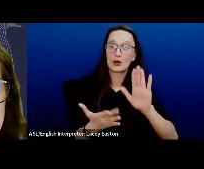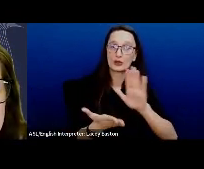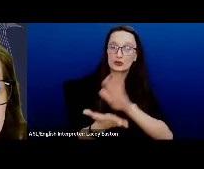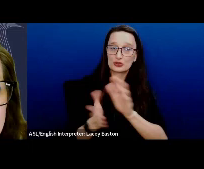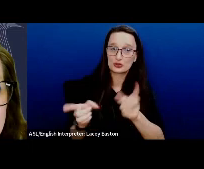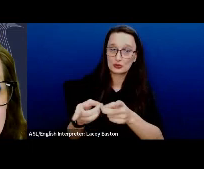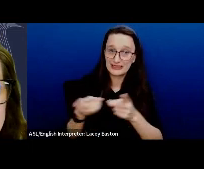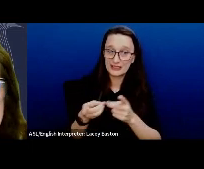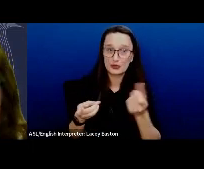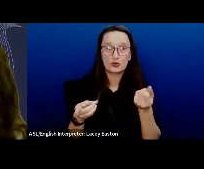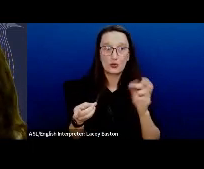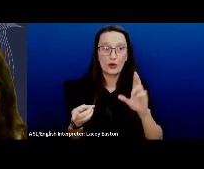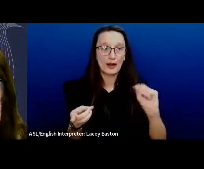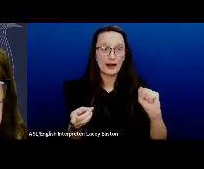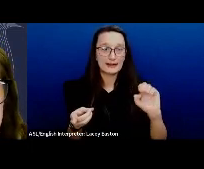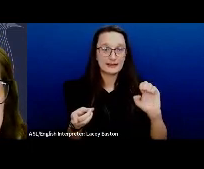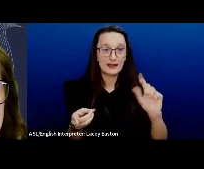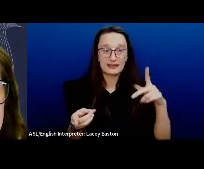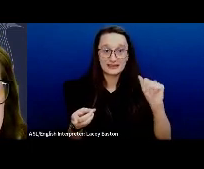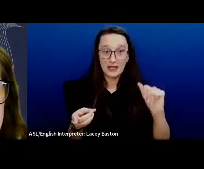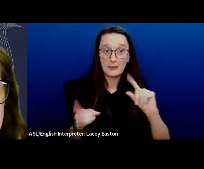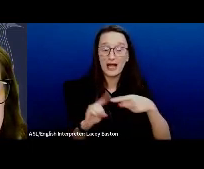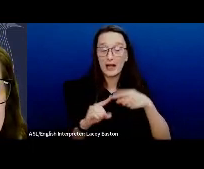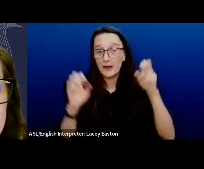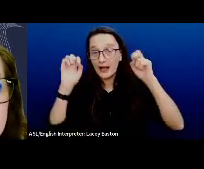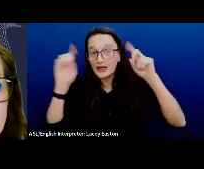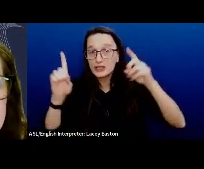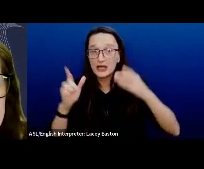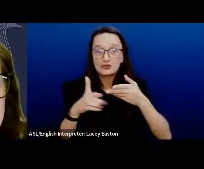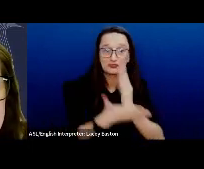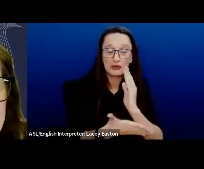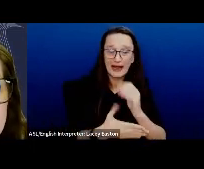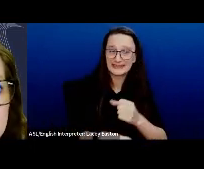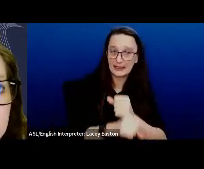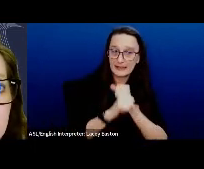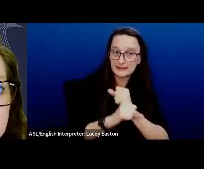sobre derechos, educación y garantias procesales. Puede obtener apoyo adicional. del